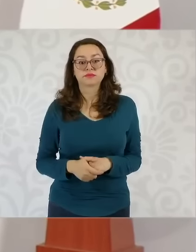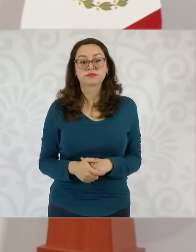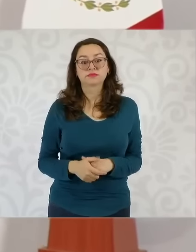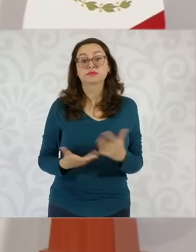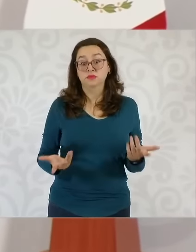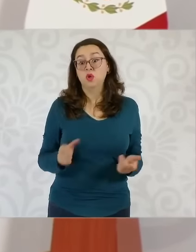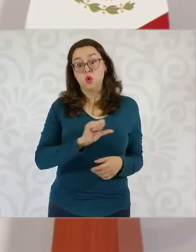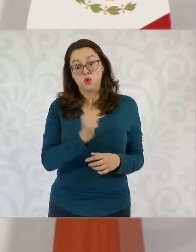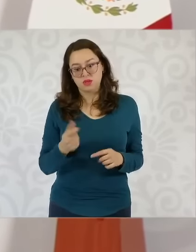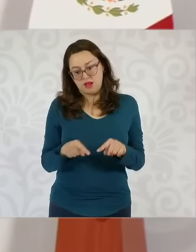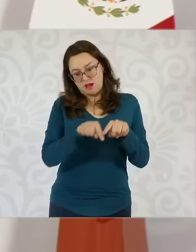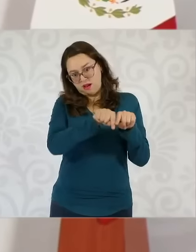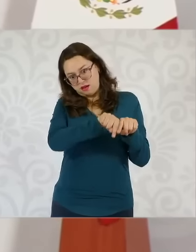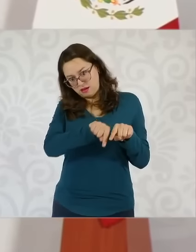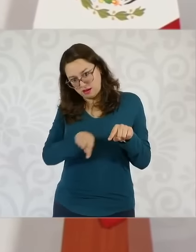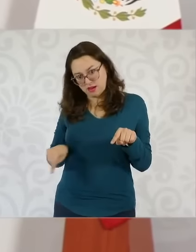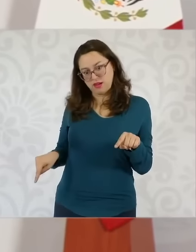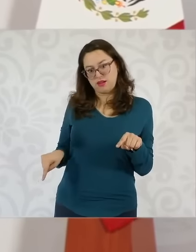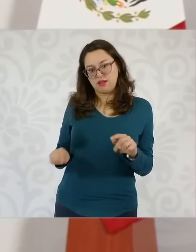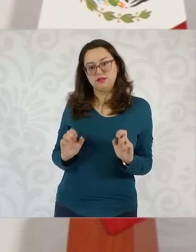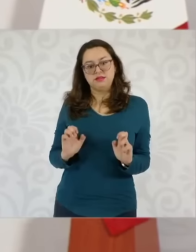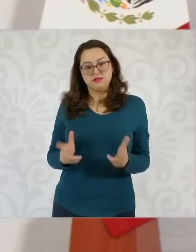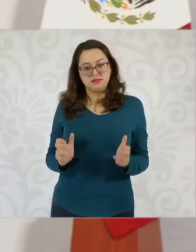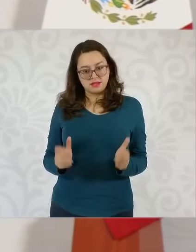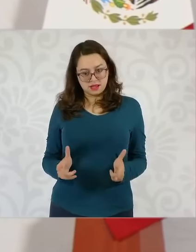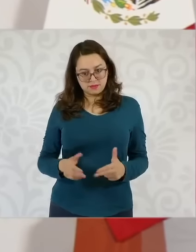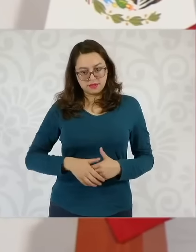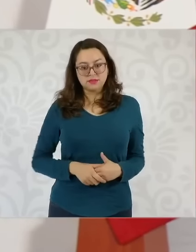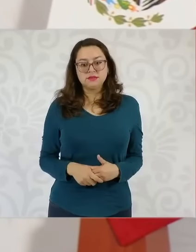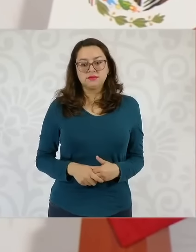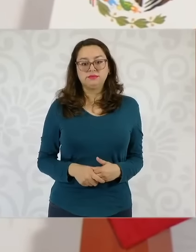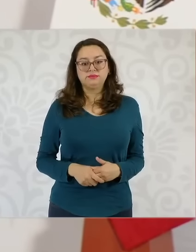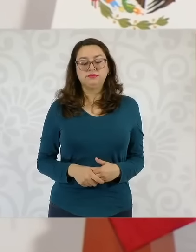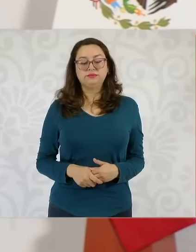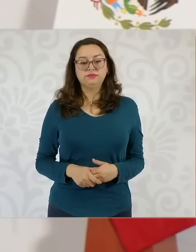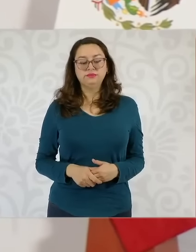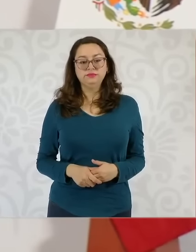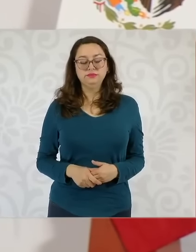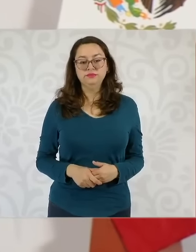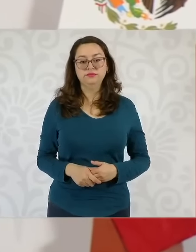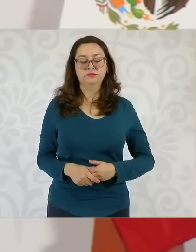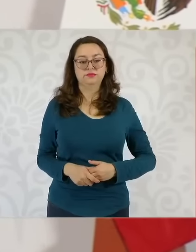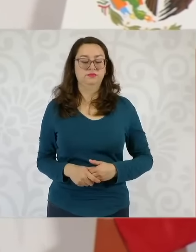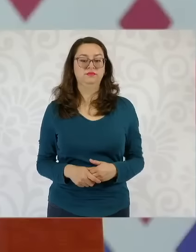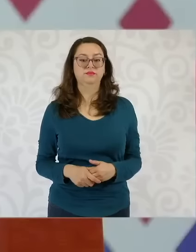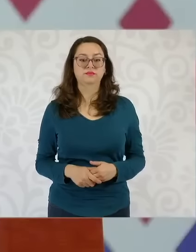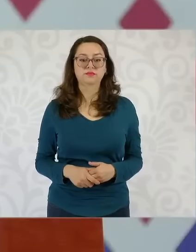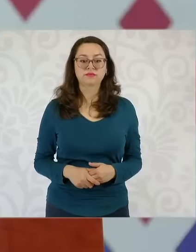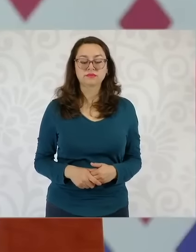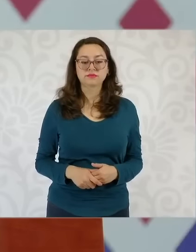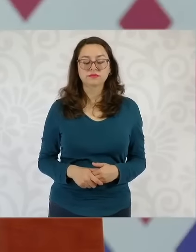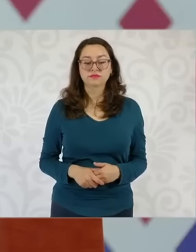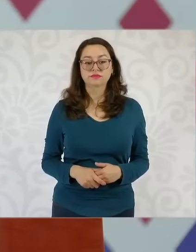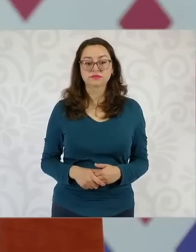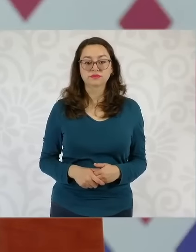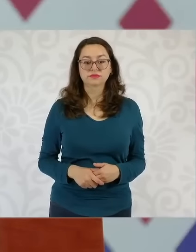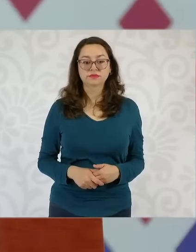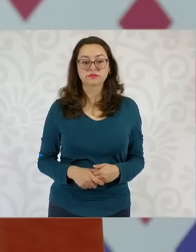avanzada también que va a Chiapas eh a Ciudad de Hidalgo se conecta como bien comentó eh la